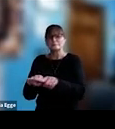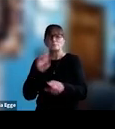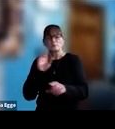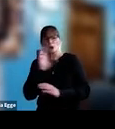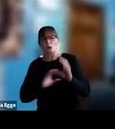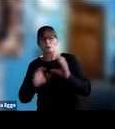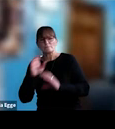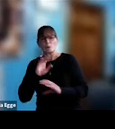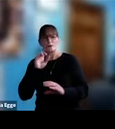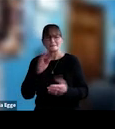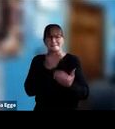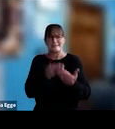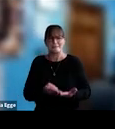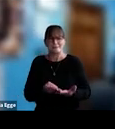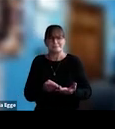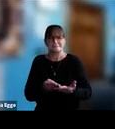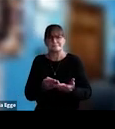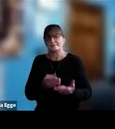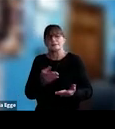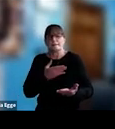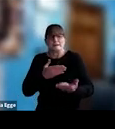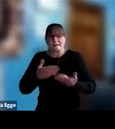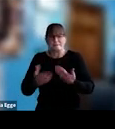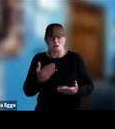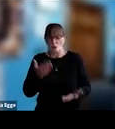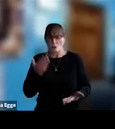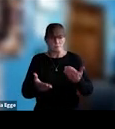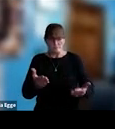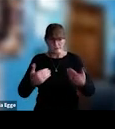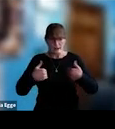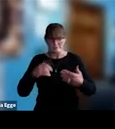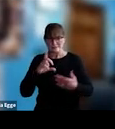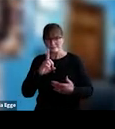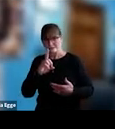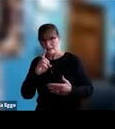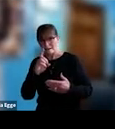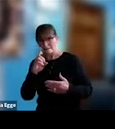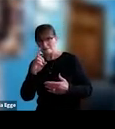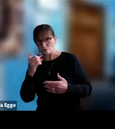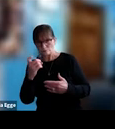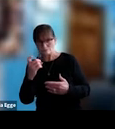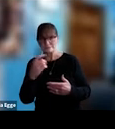es evidencia de que aunque puedan tener un diagnóstico de un trastorno por consumo de sustancias,